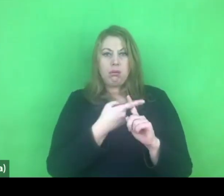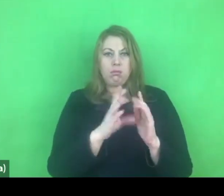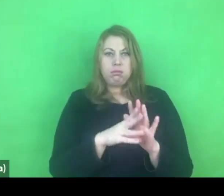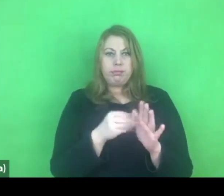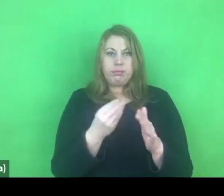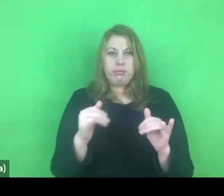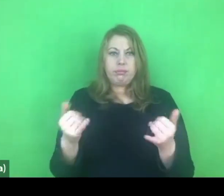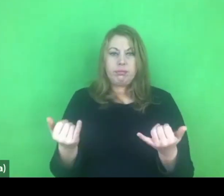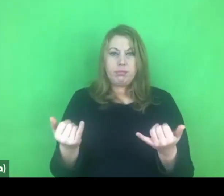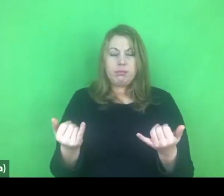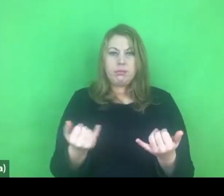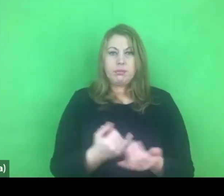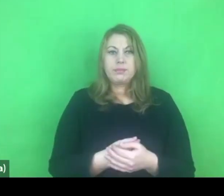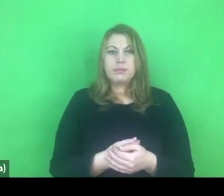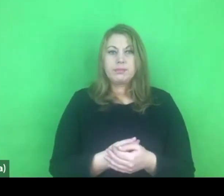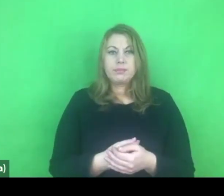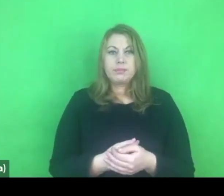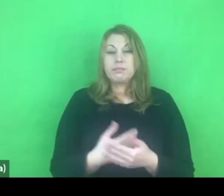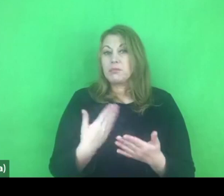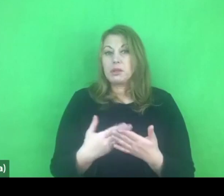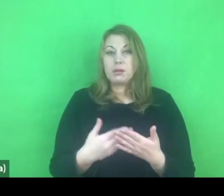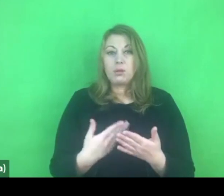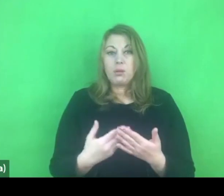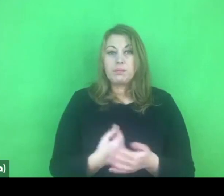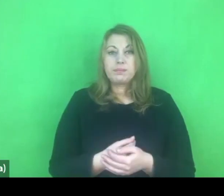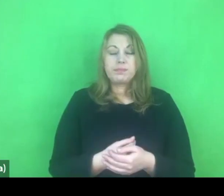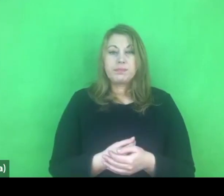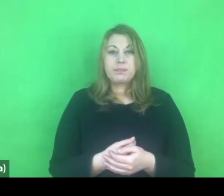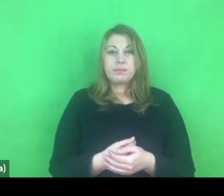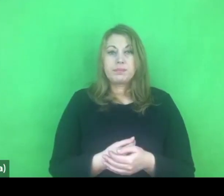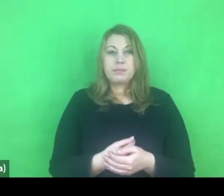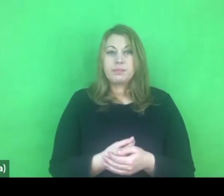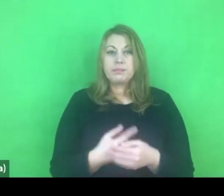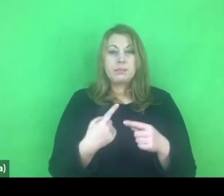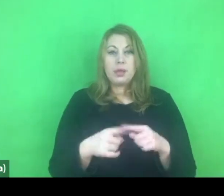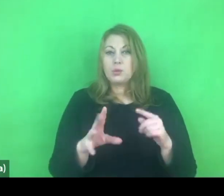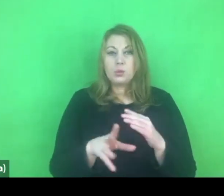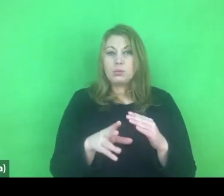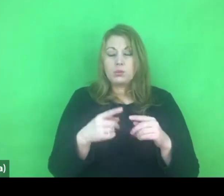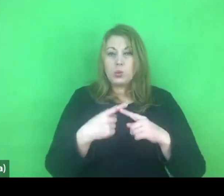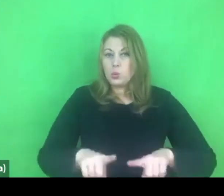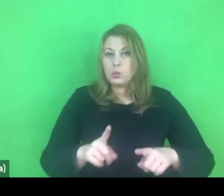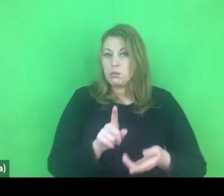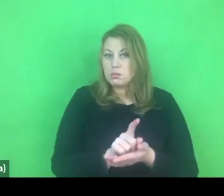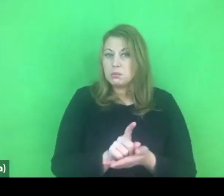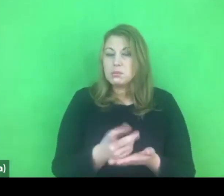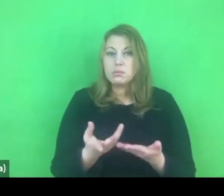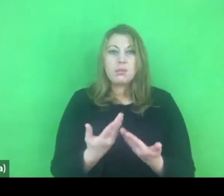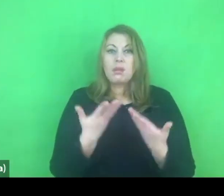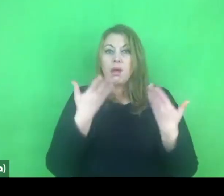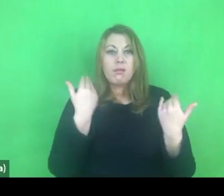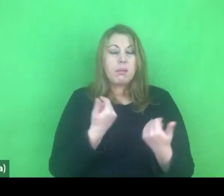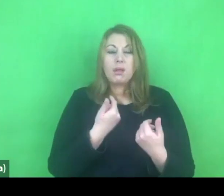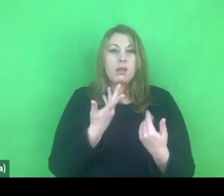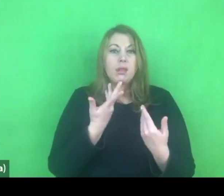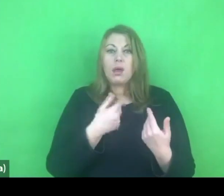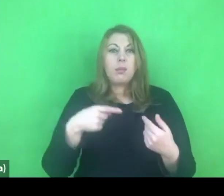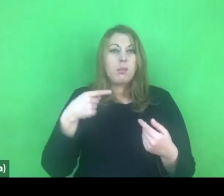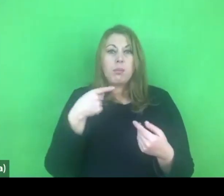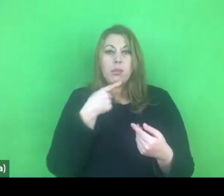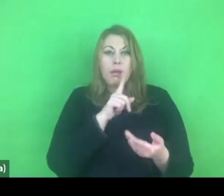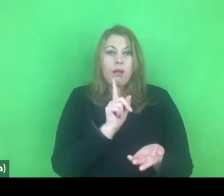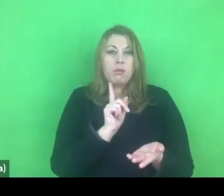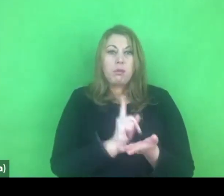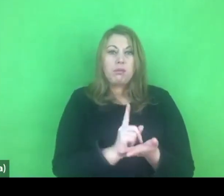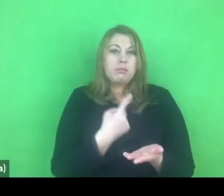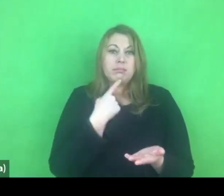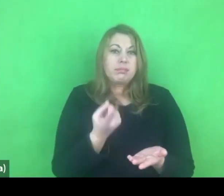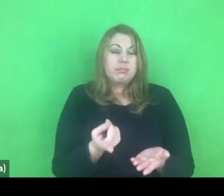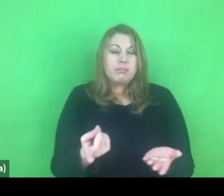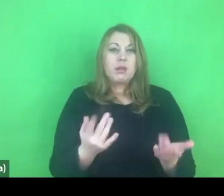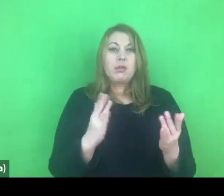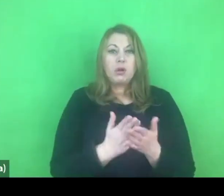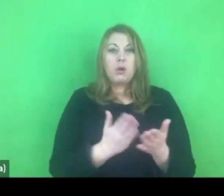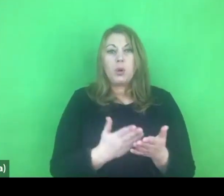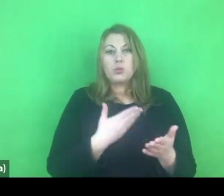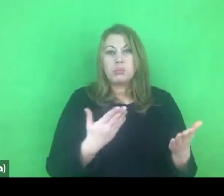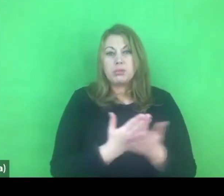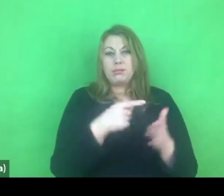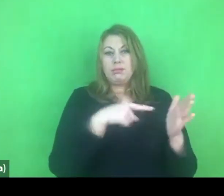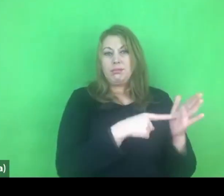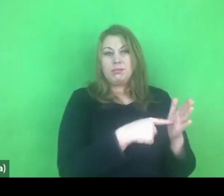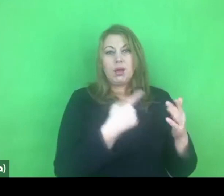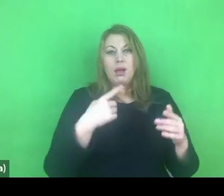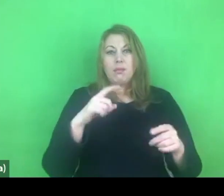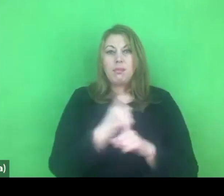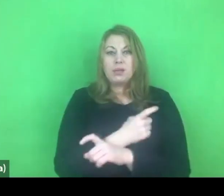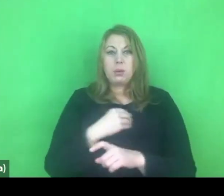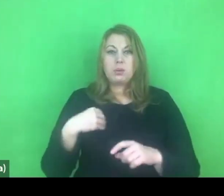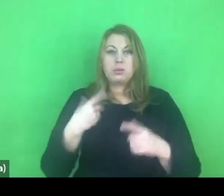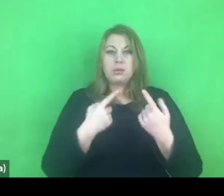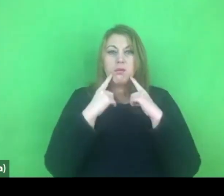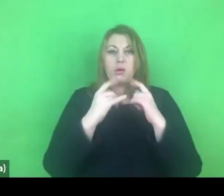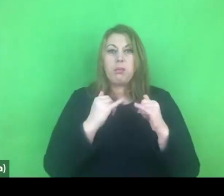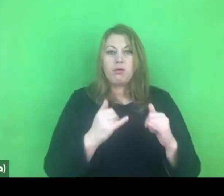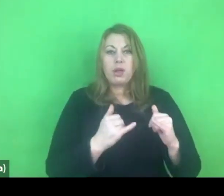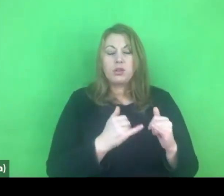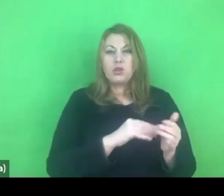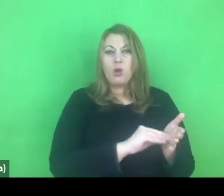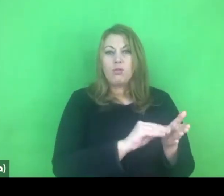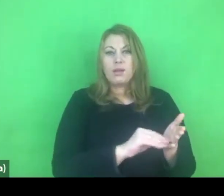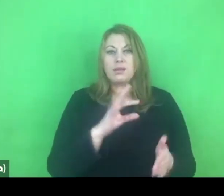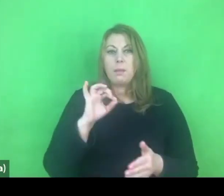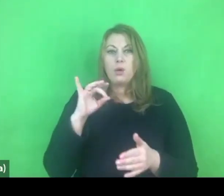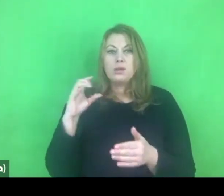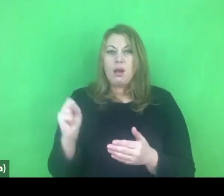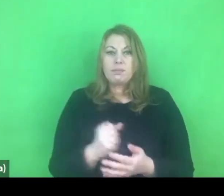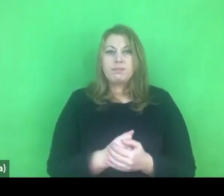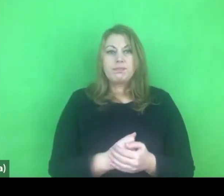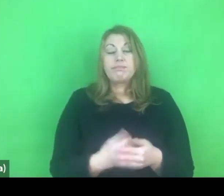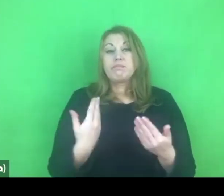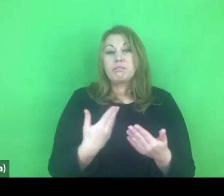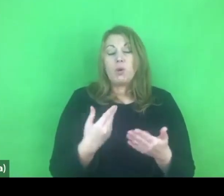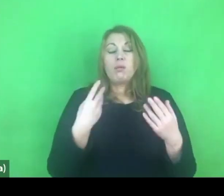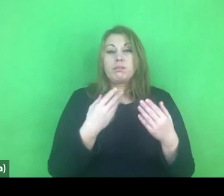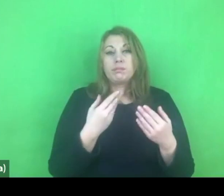Wobec tego dlaczego ma się to odbyć w tak krótkim czasie, nie odnajduję innego wytłumaczenia prócz próby zmiany myślenia o ważności problemu przemocy.